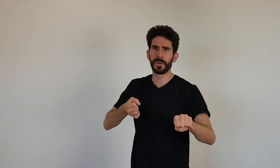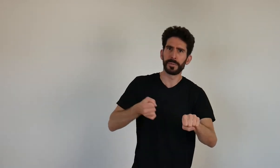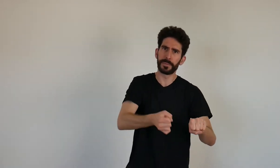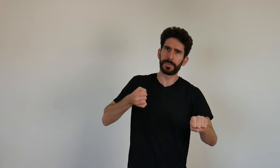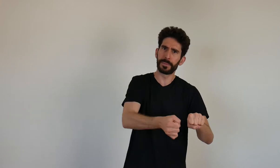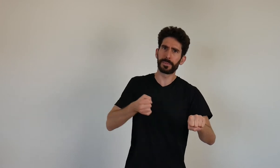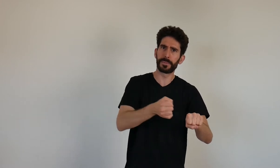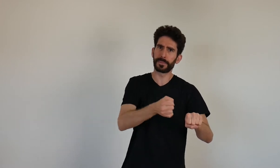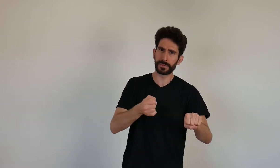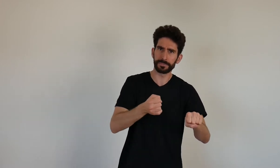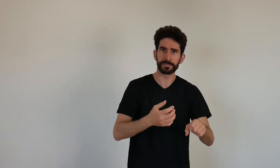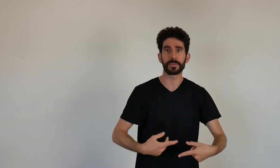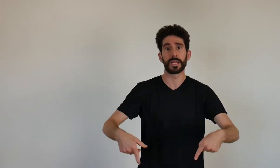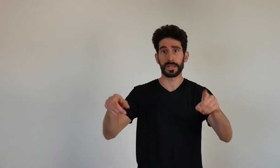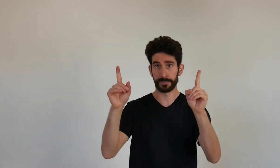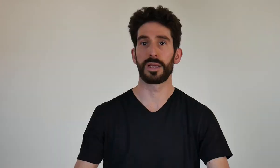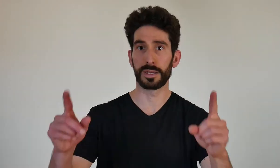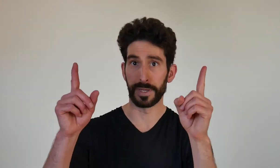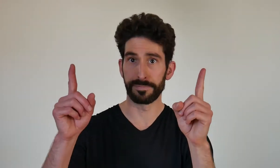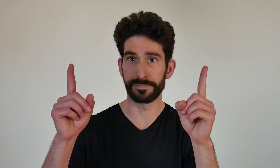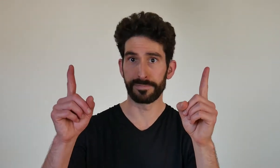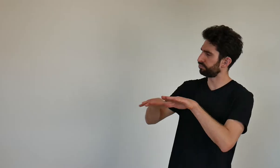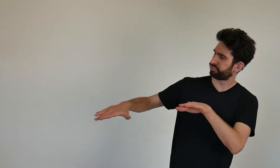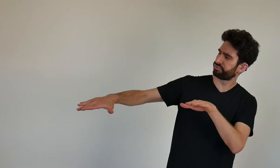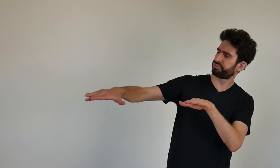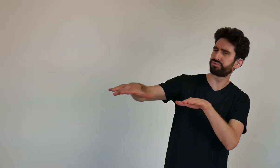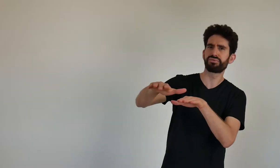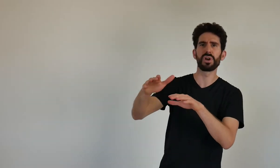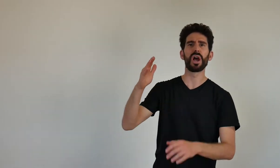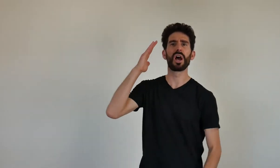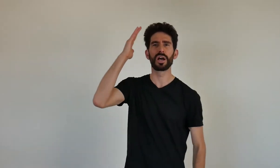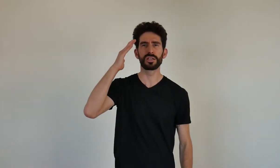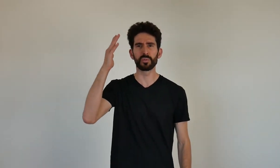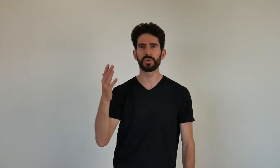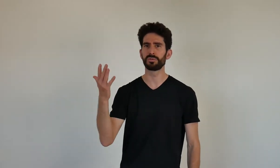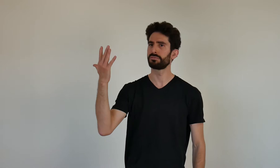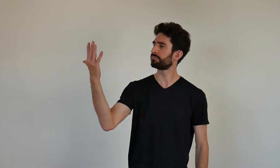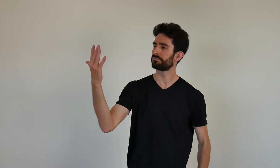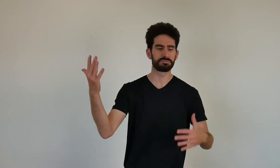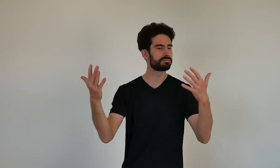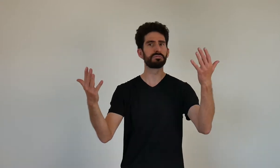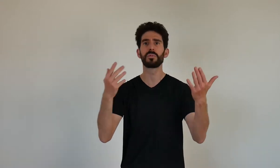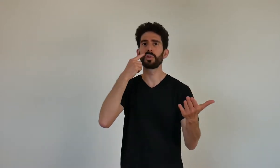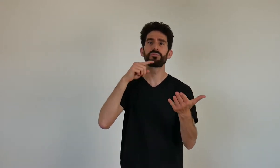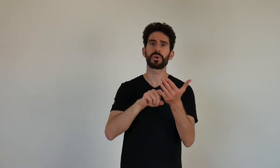scier. Mais ! Chez les animaux, la préférence latérale